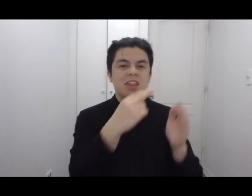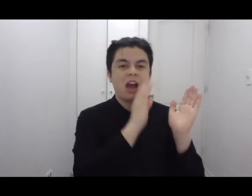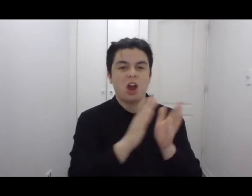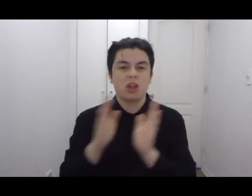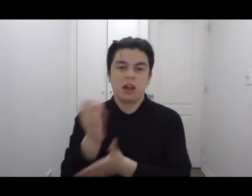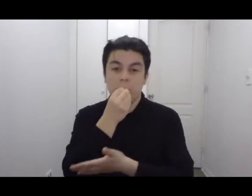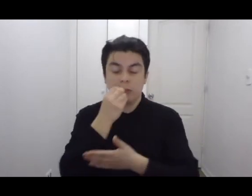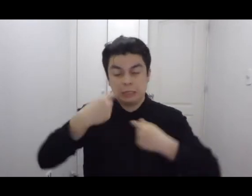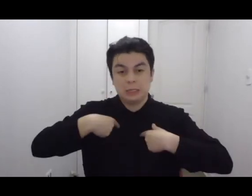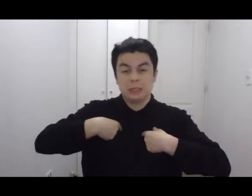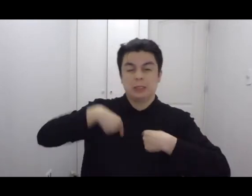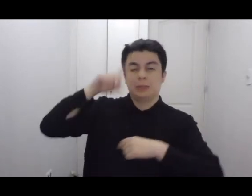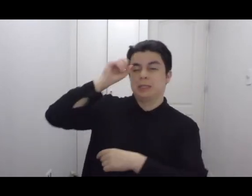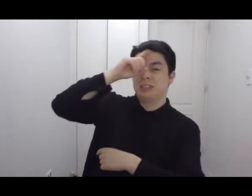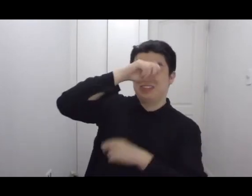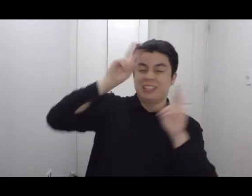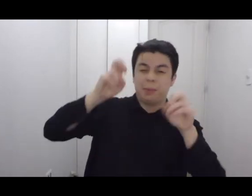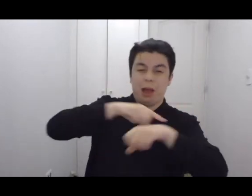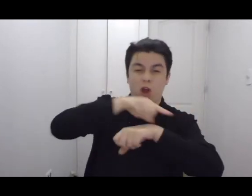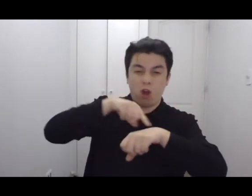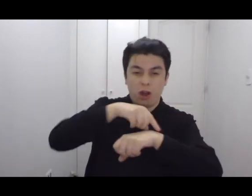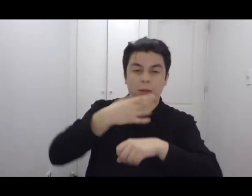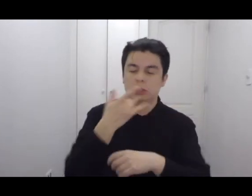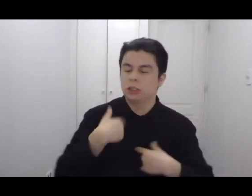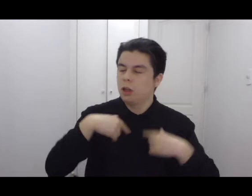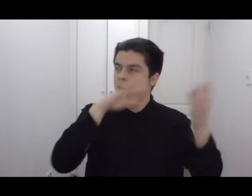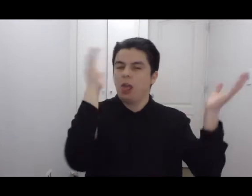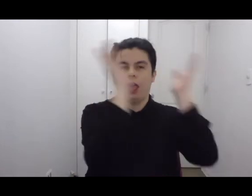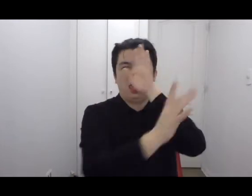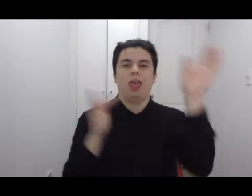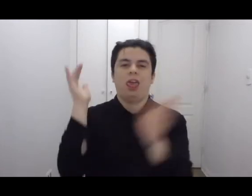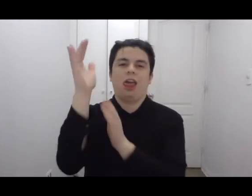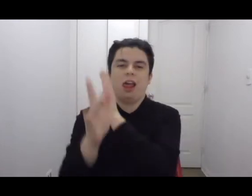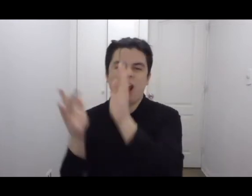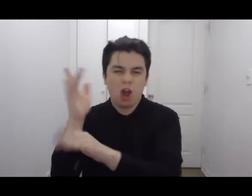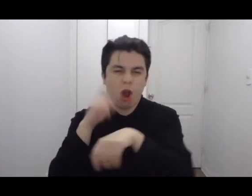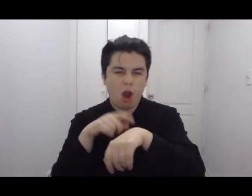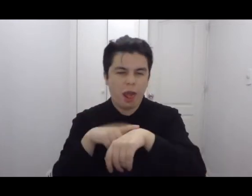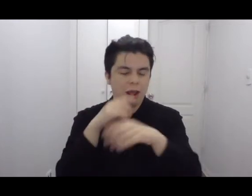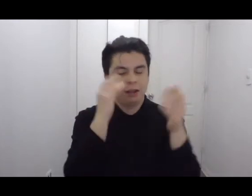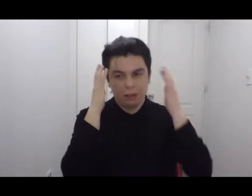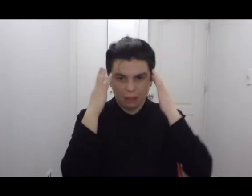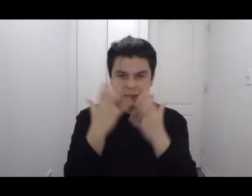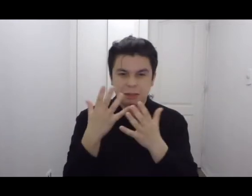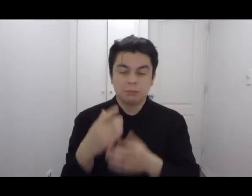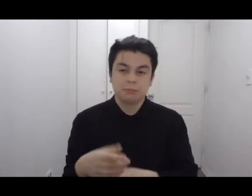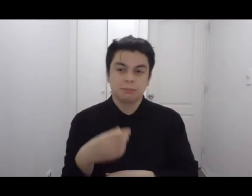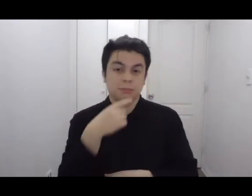me cuesta los horarios - eso te iba a preguntar, qué es lo que te ha costado mas?